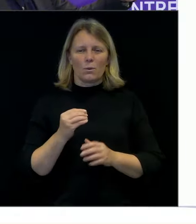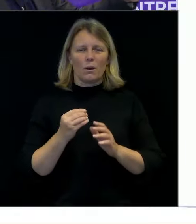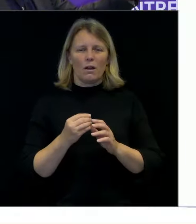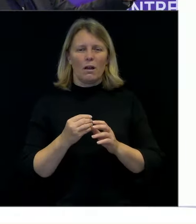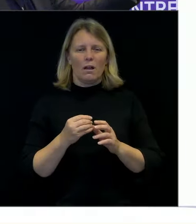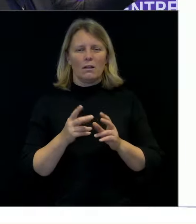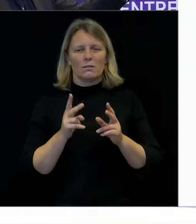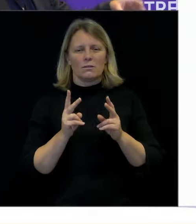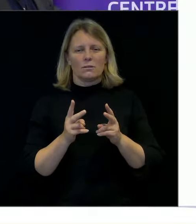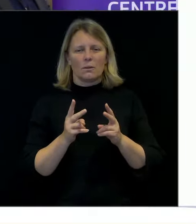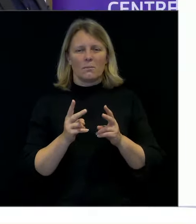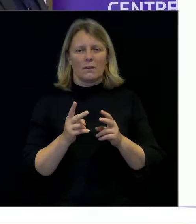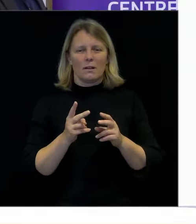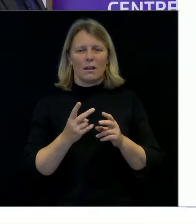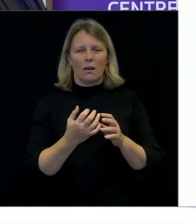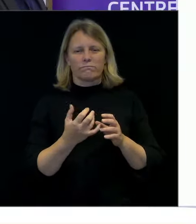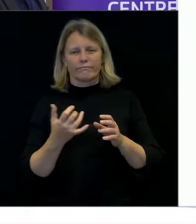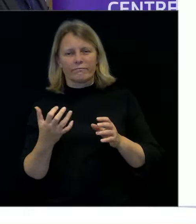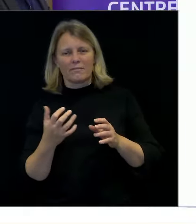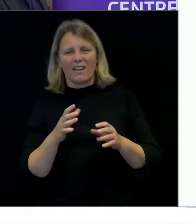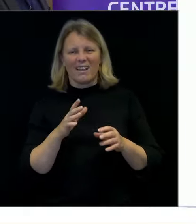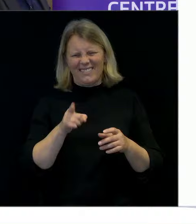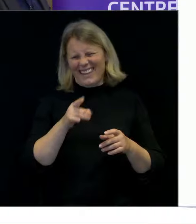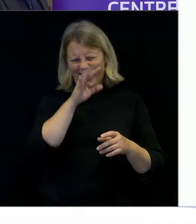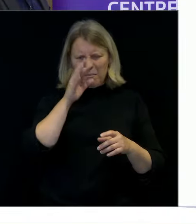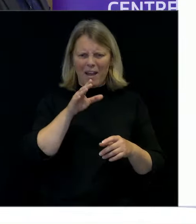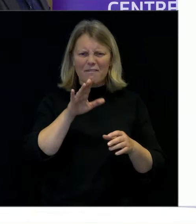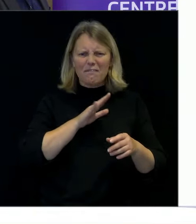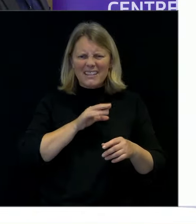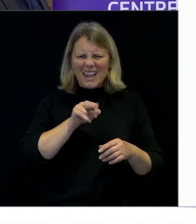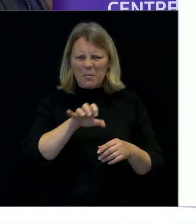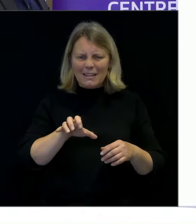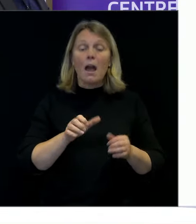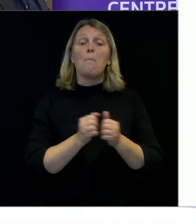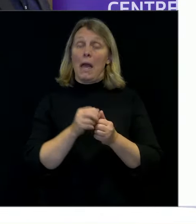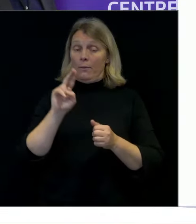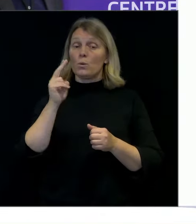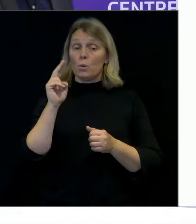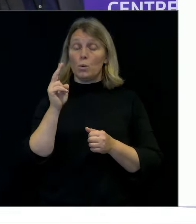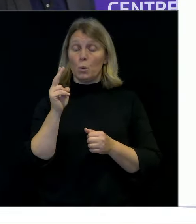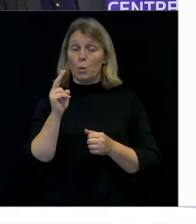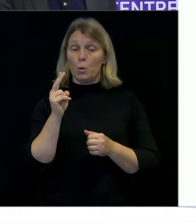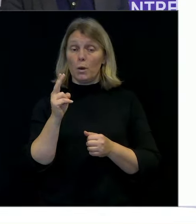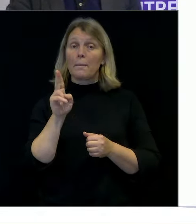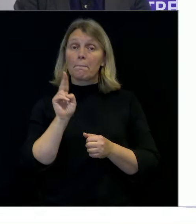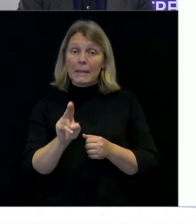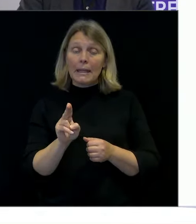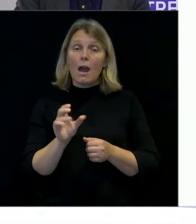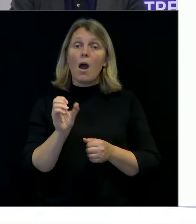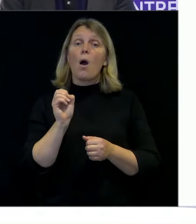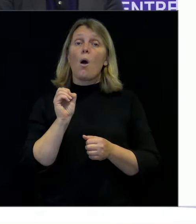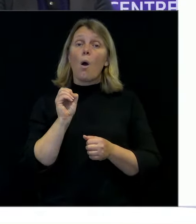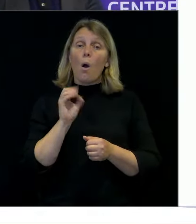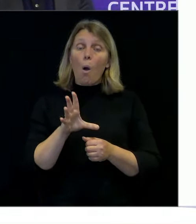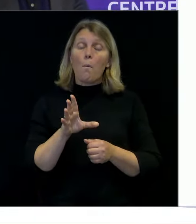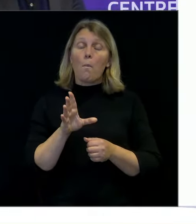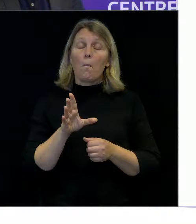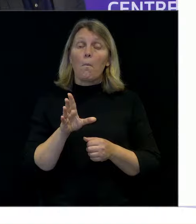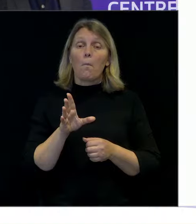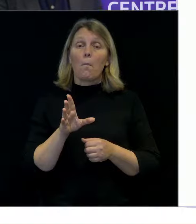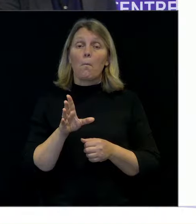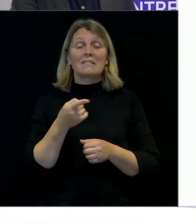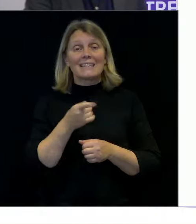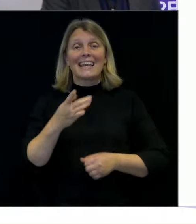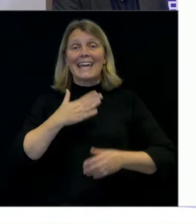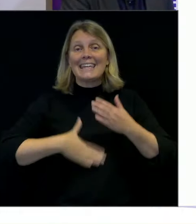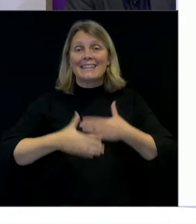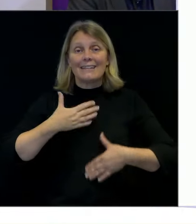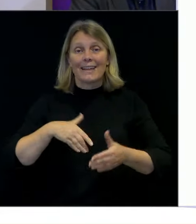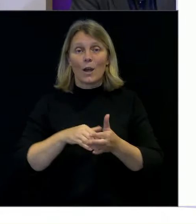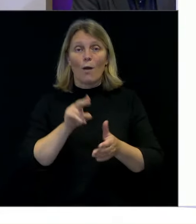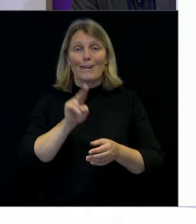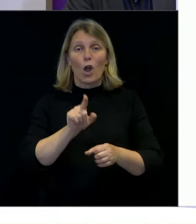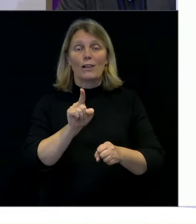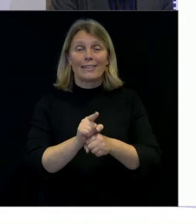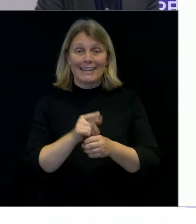vi väntar och väntar, men hon skriver ju inte